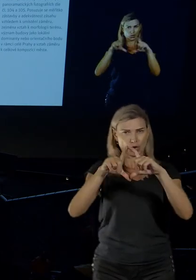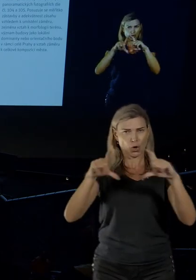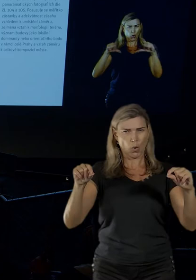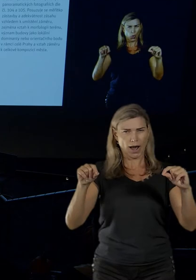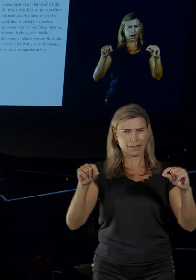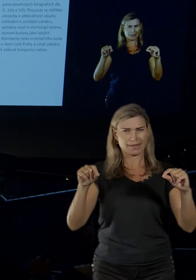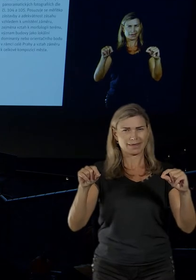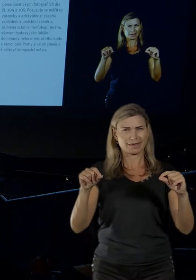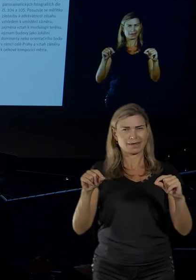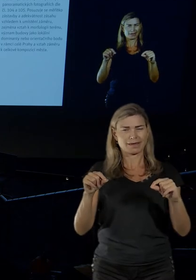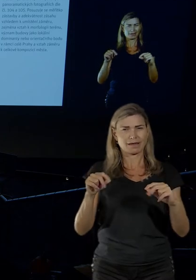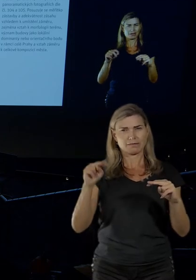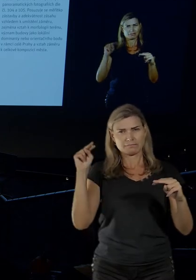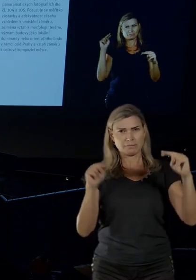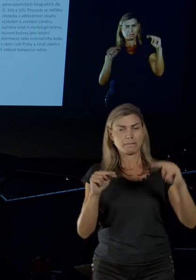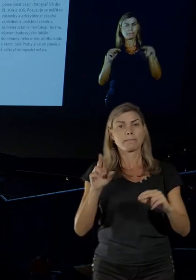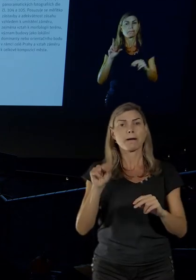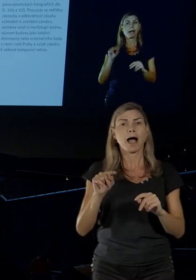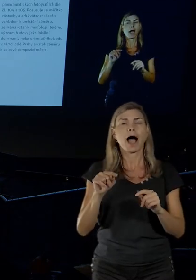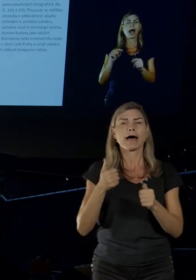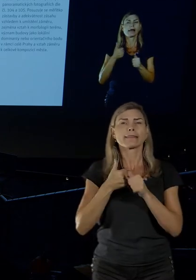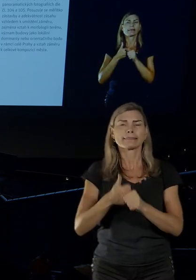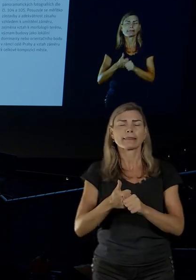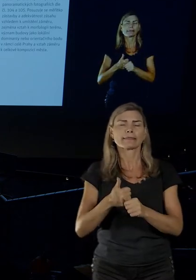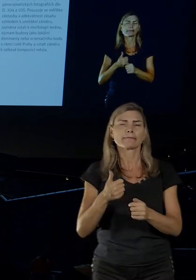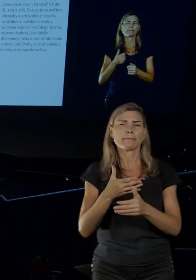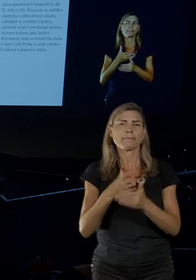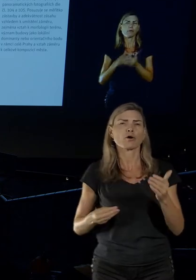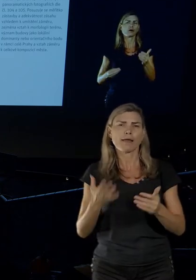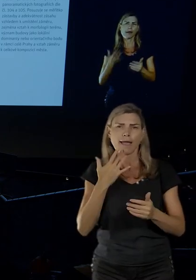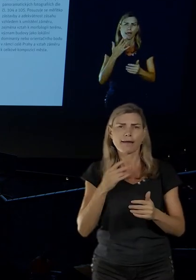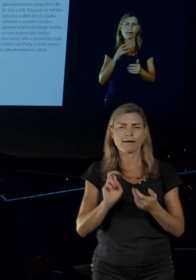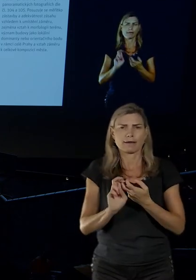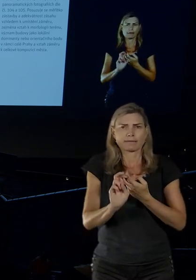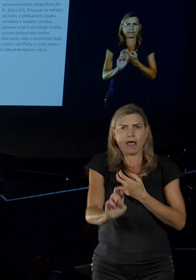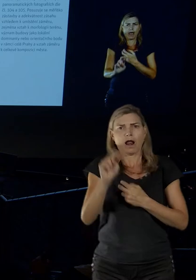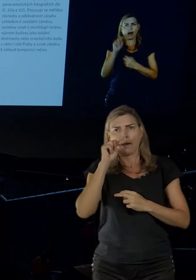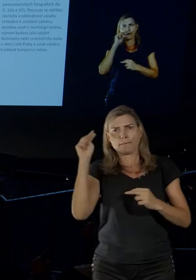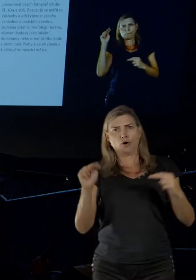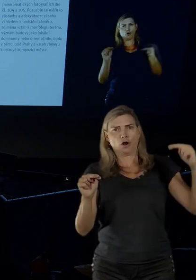se posuzují na vybraných dálkových pohledech. A uvnitř toho nafouknutého trojúhelníku se